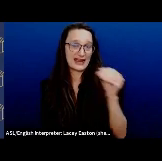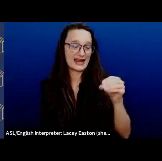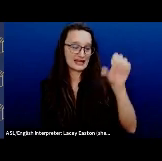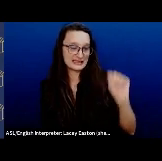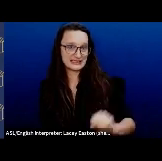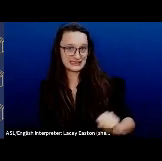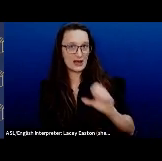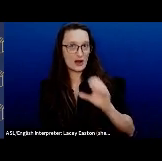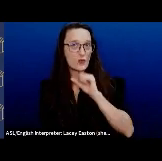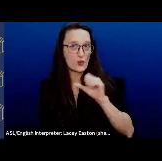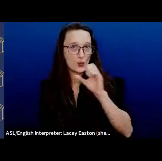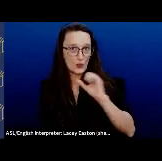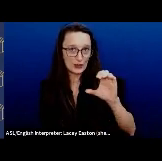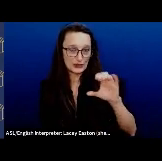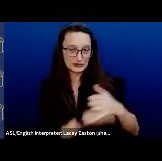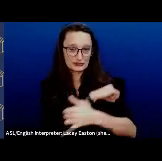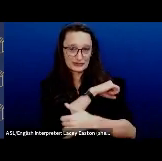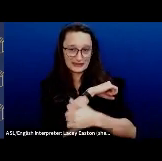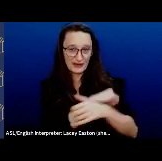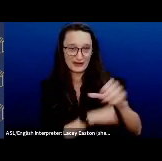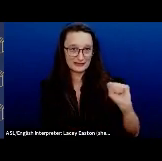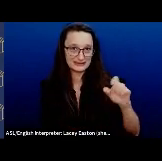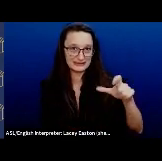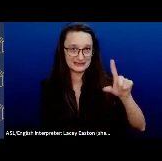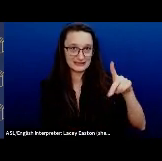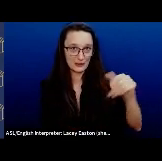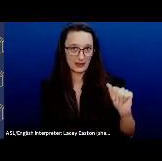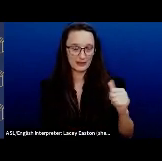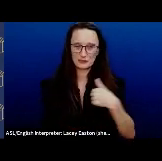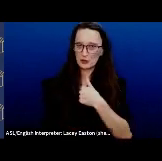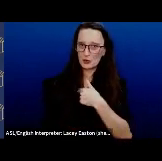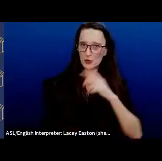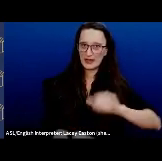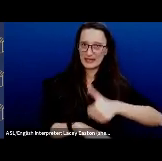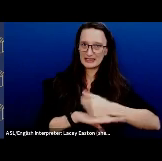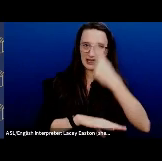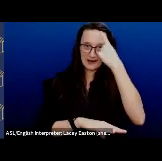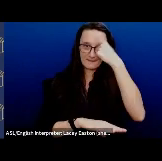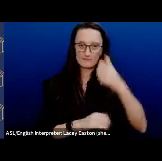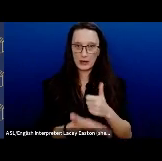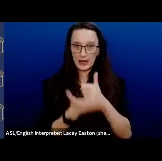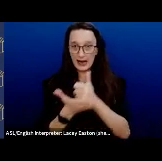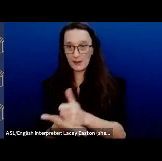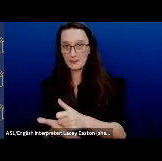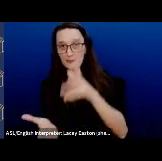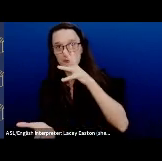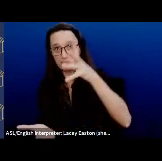serie está diseñada para ayudar a los padres y las familias, así como a los educadores, a profundizar su conocimiento